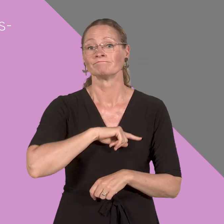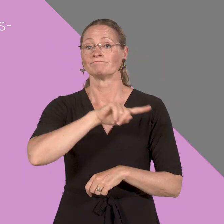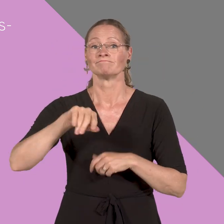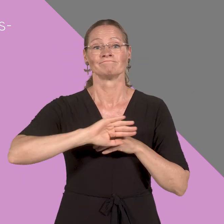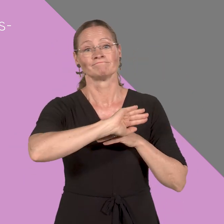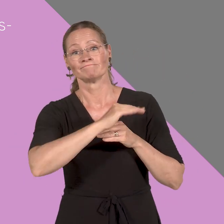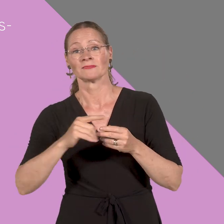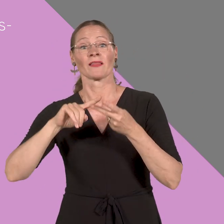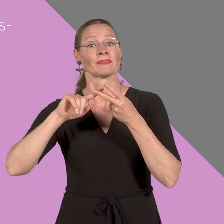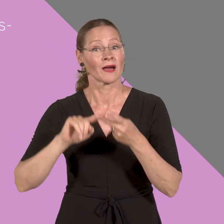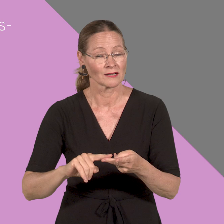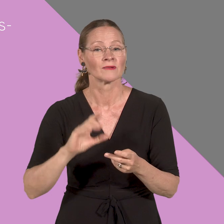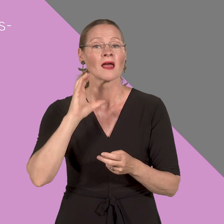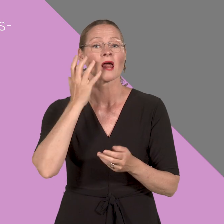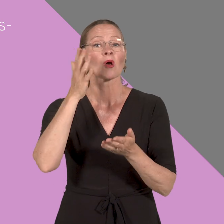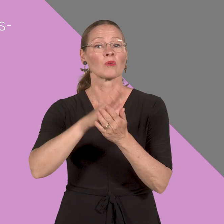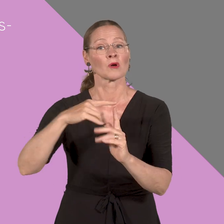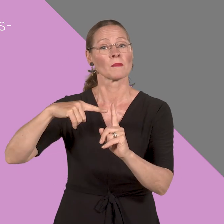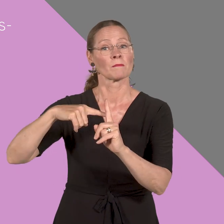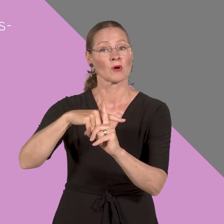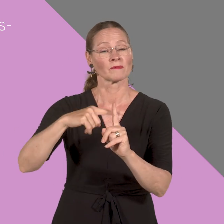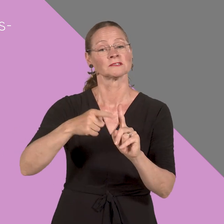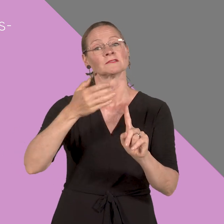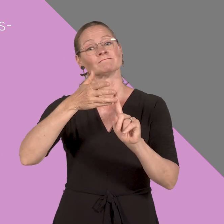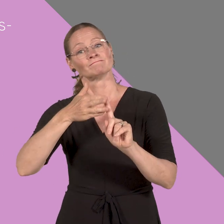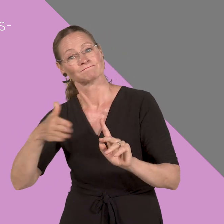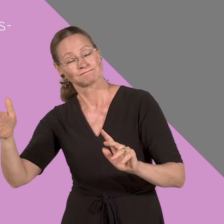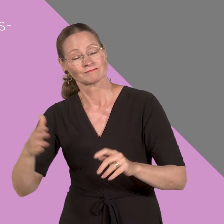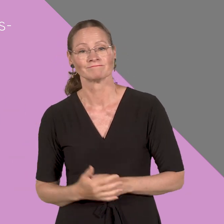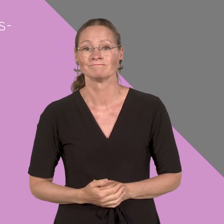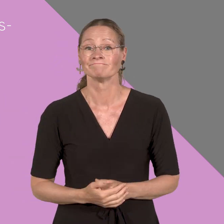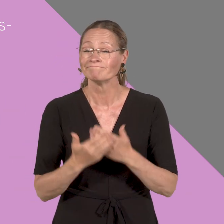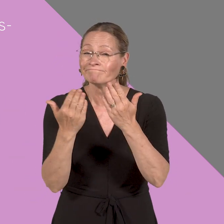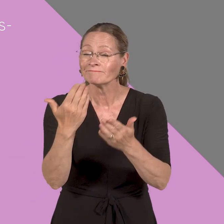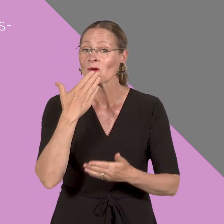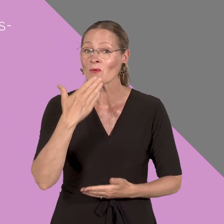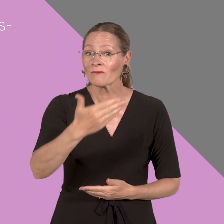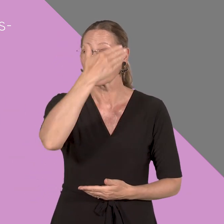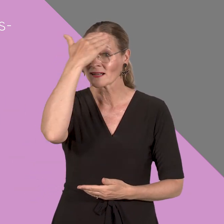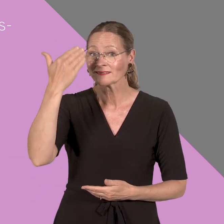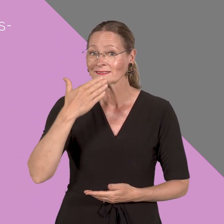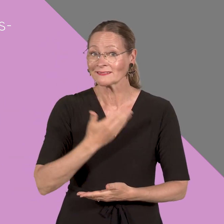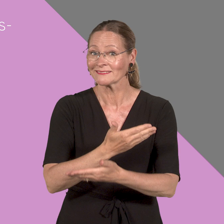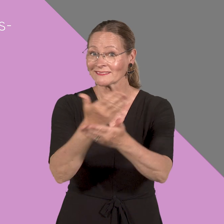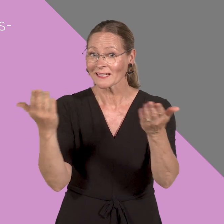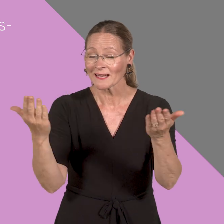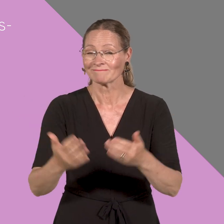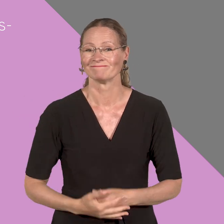Palaamme ruutuun taas elokuun puolestavälistä alkaen. Hyvää kesää!